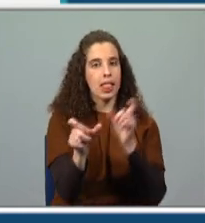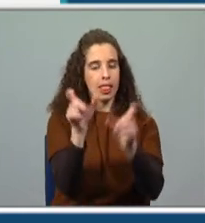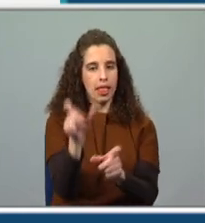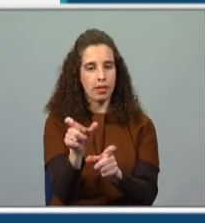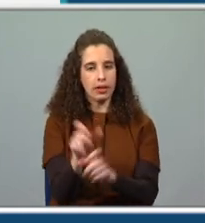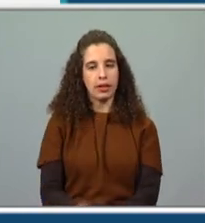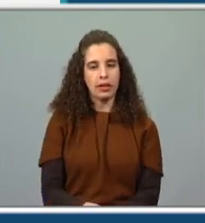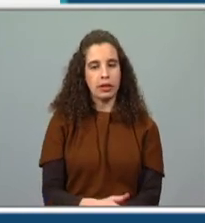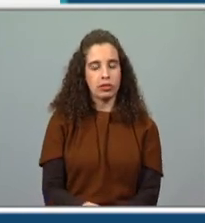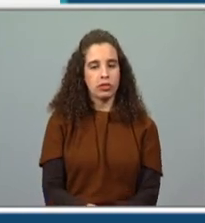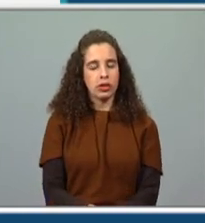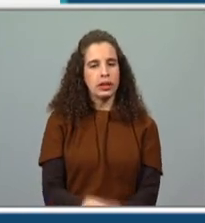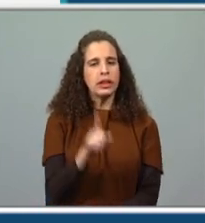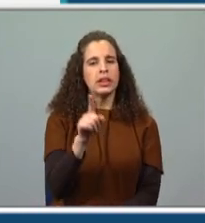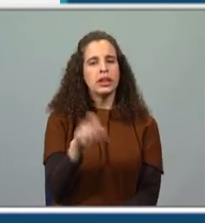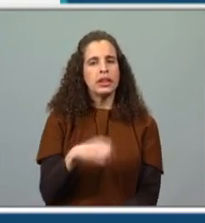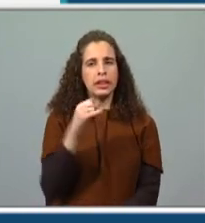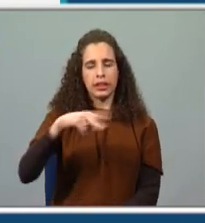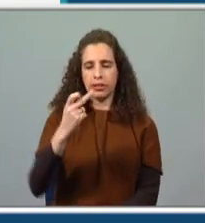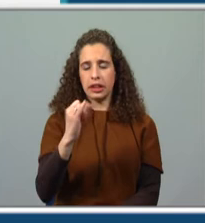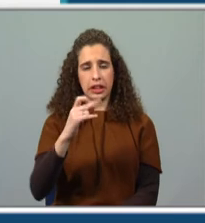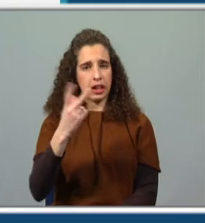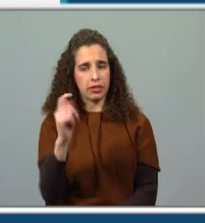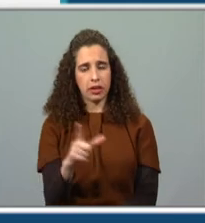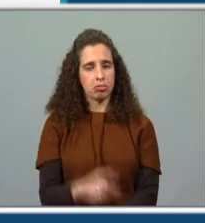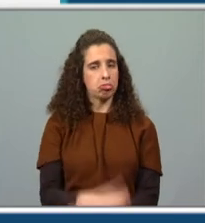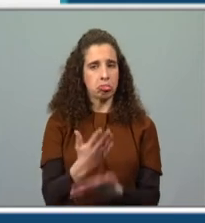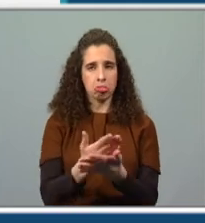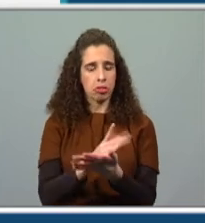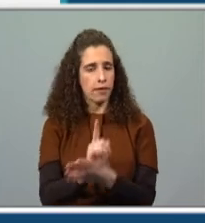invariáveis O que é que isto quer dizer que não variam em número na engenheiro 不變 這是什麼意思在工程師中數量不變的